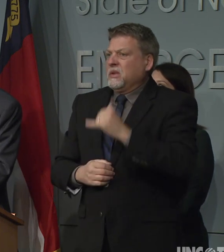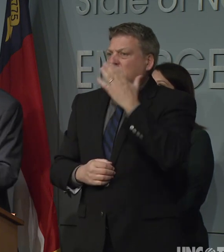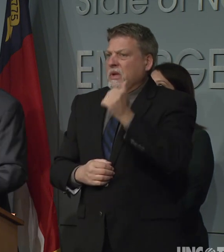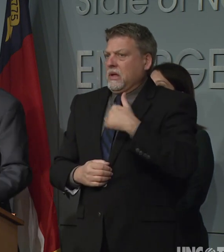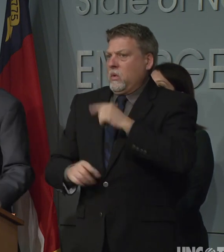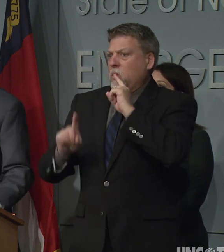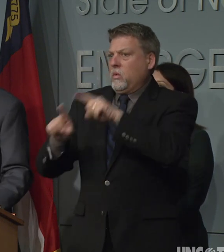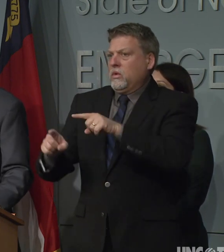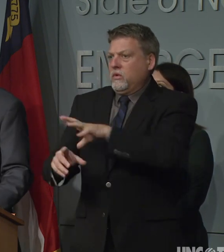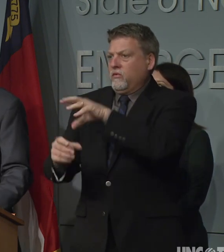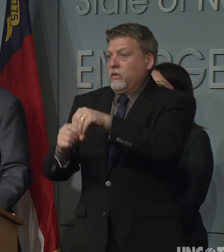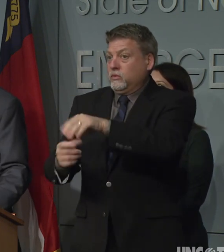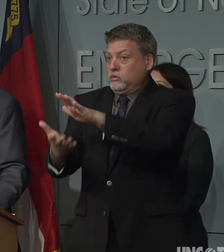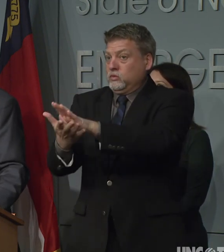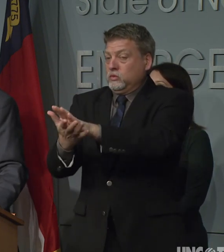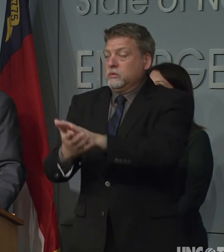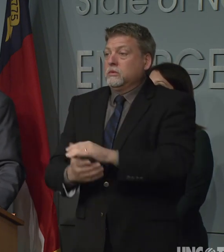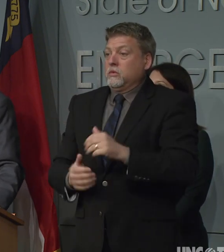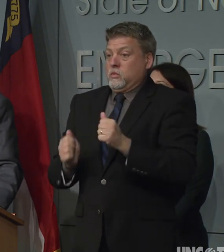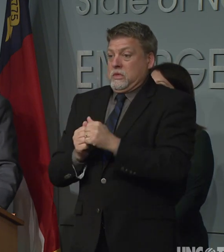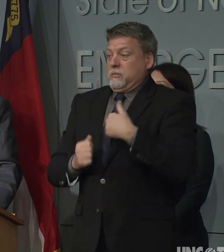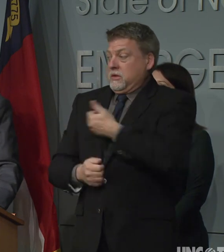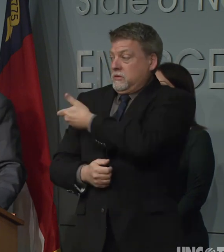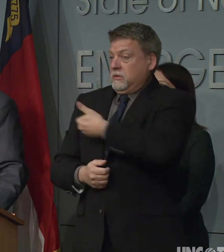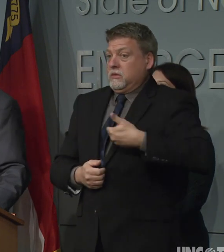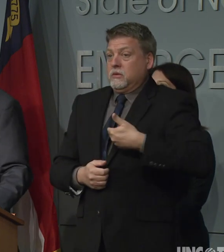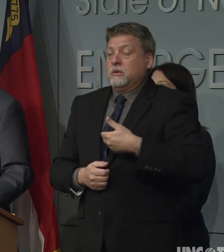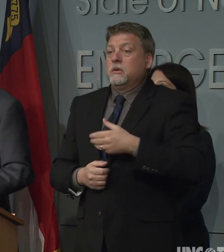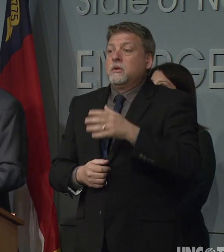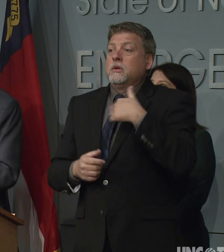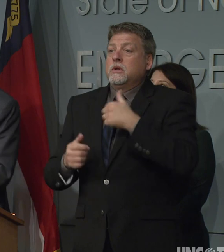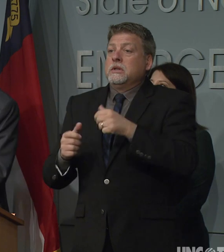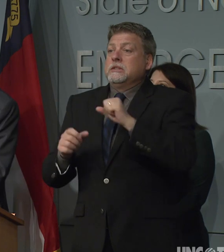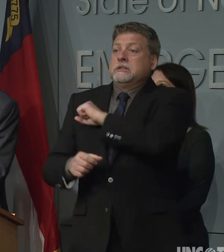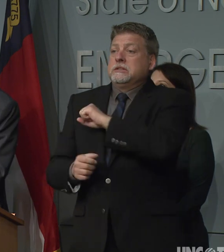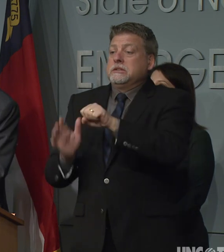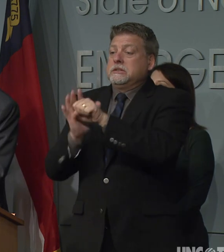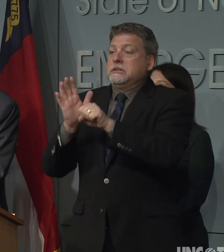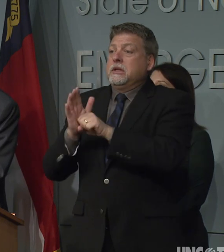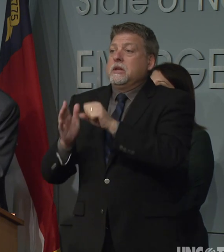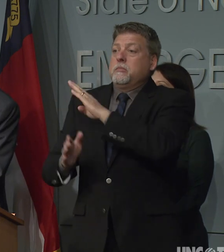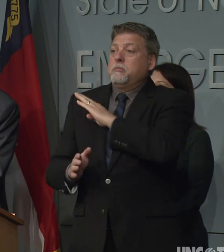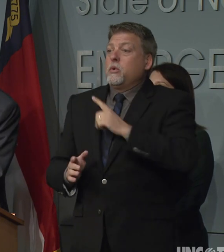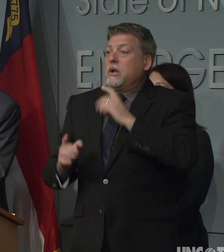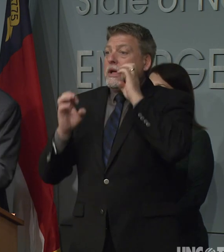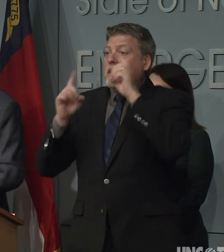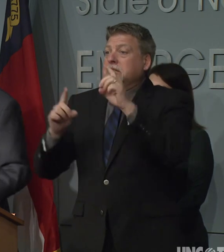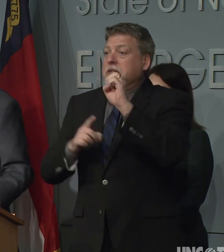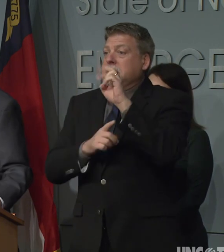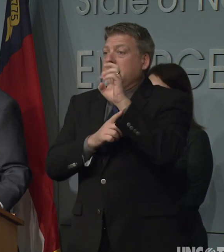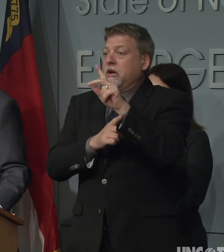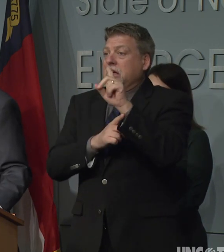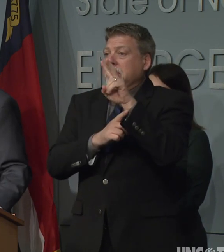con el director de Juntas y tú Khatib estatal Eric que Ice es el superintendente de instrucción pública, Mark